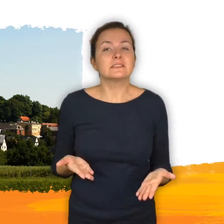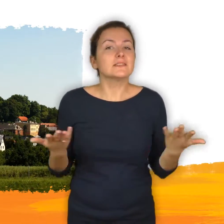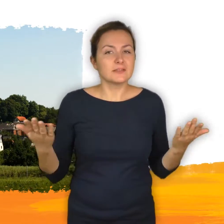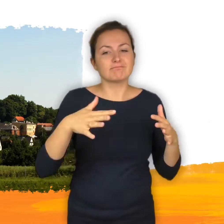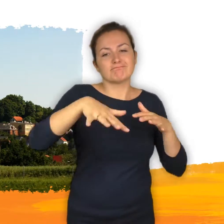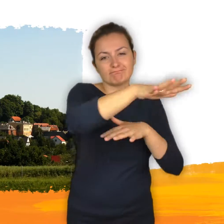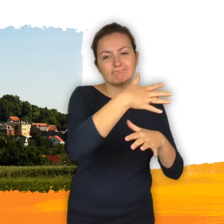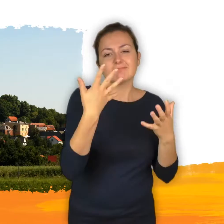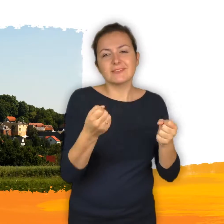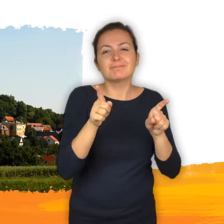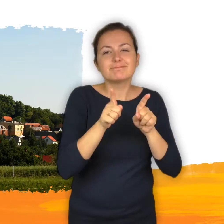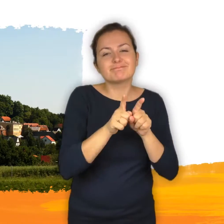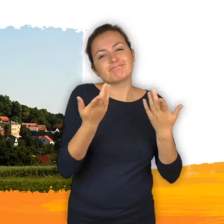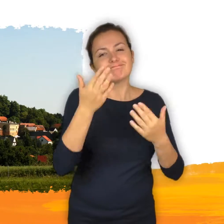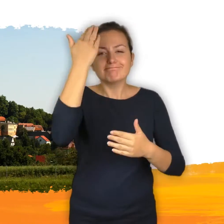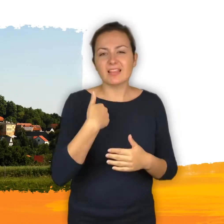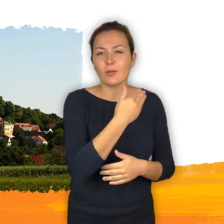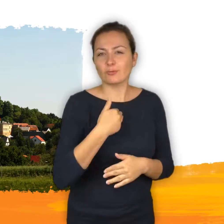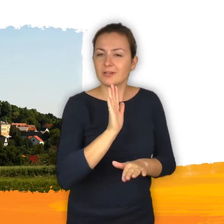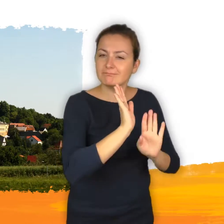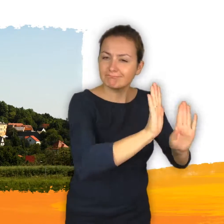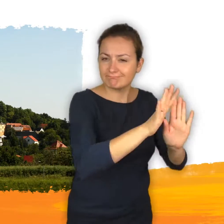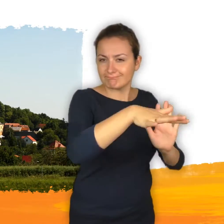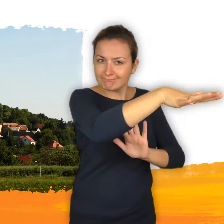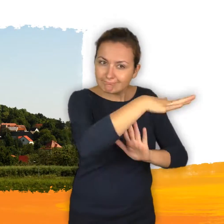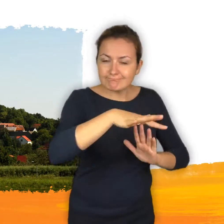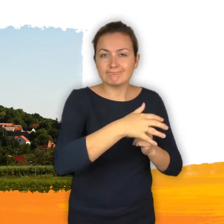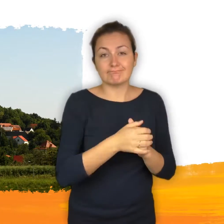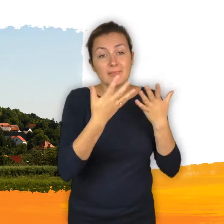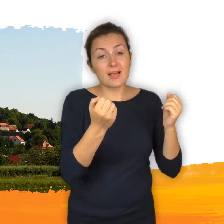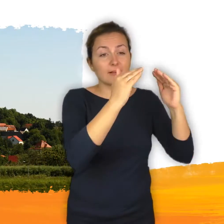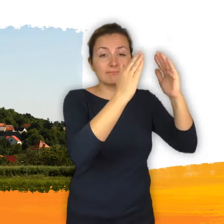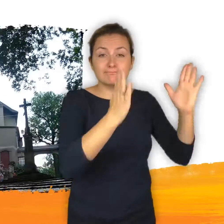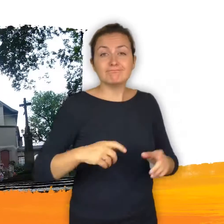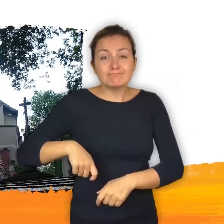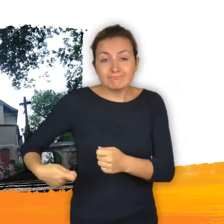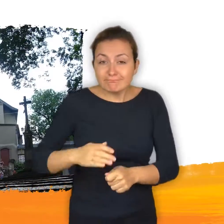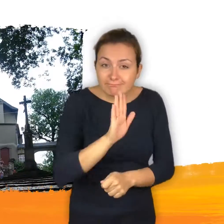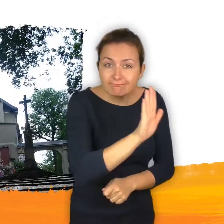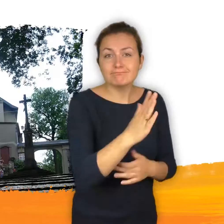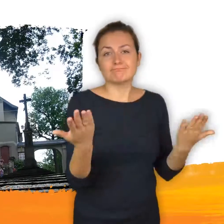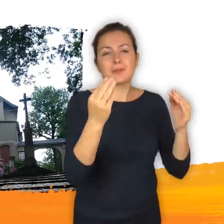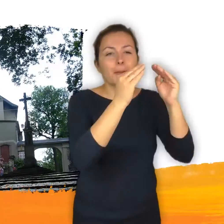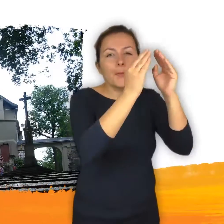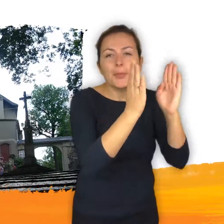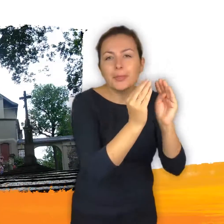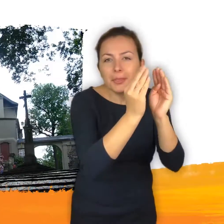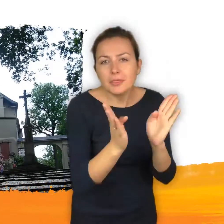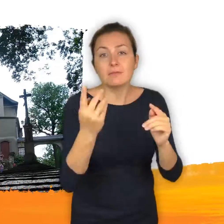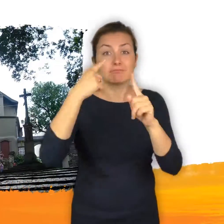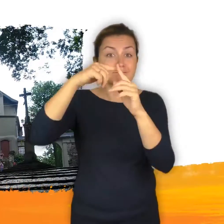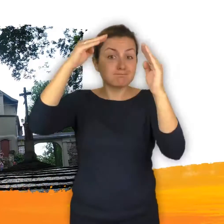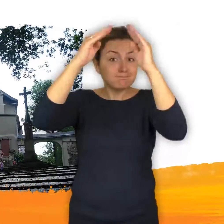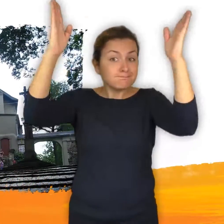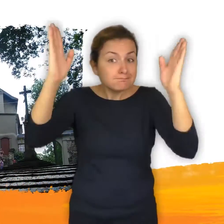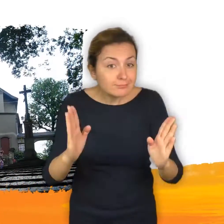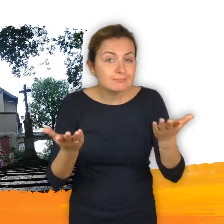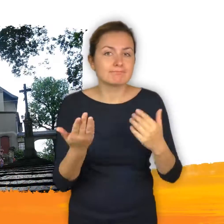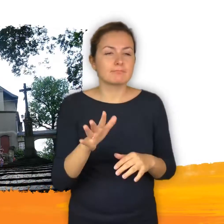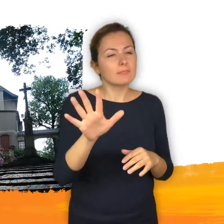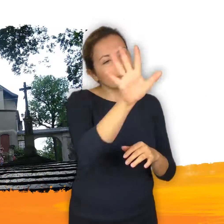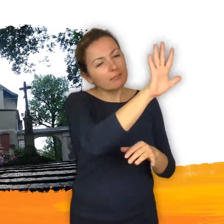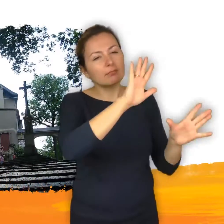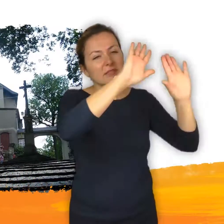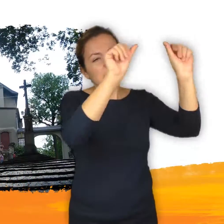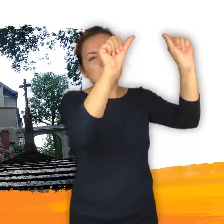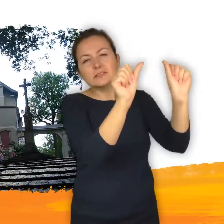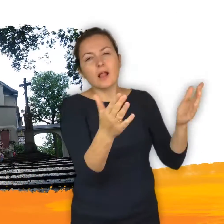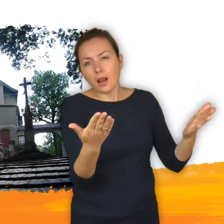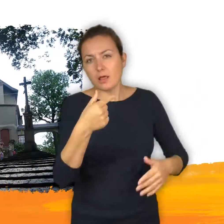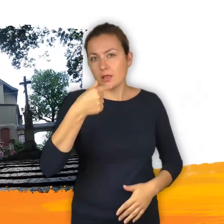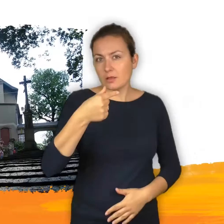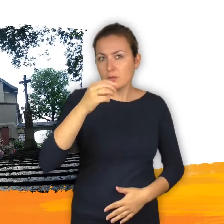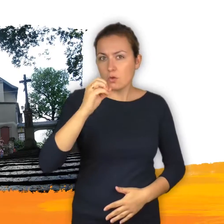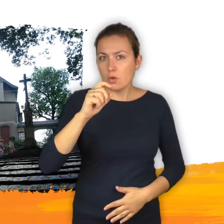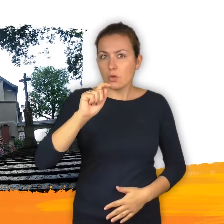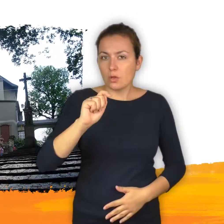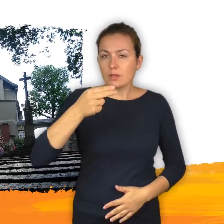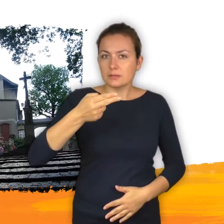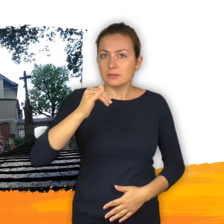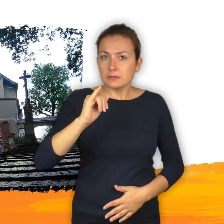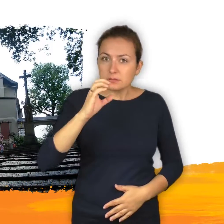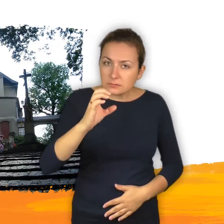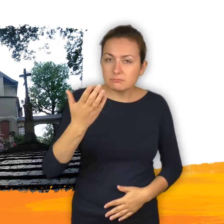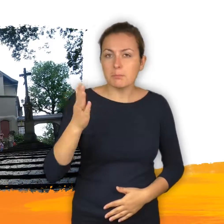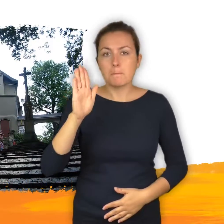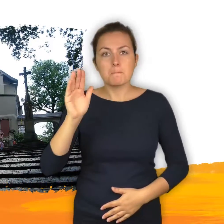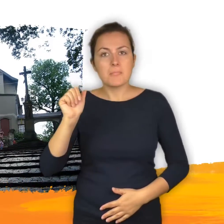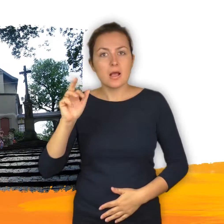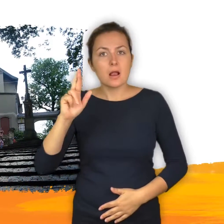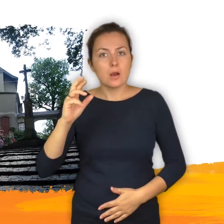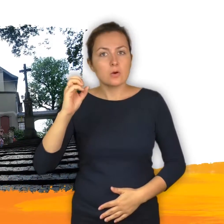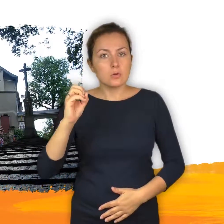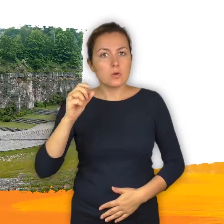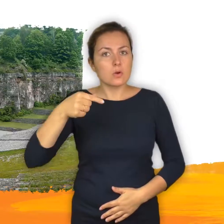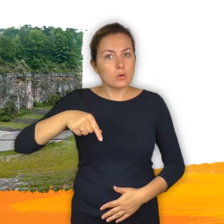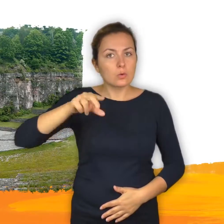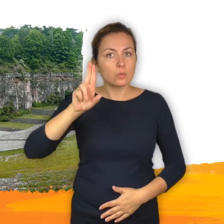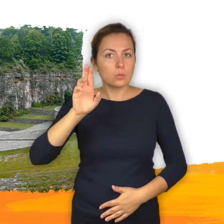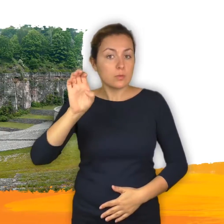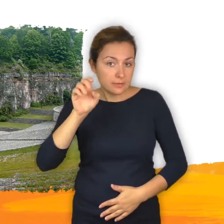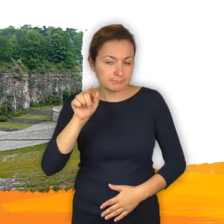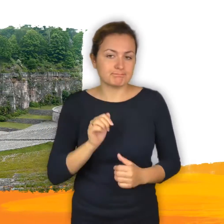Jest tam sanktuarium, tworzone przez klasztor, kapliczki i kościół w stylu gotycko-barokowym.